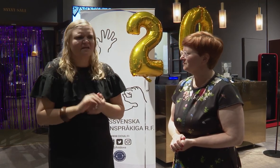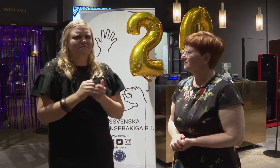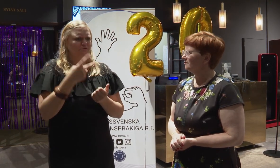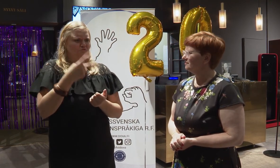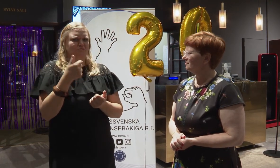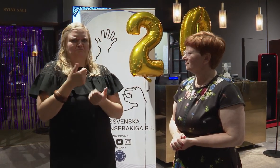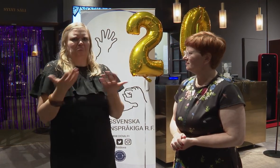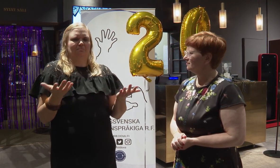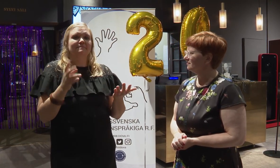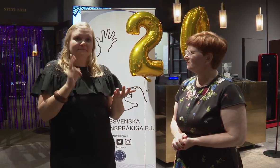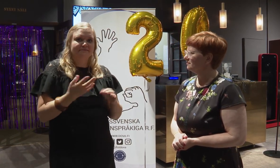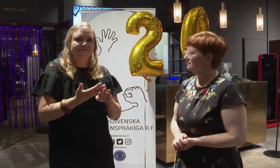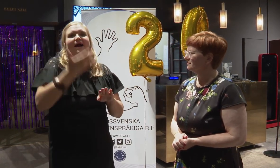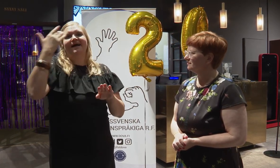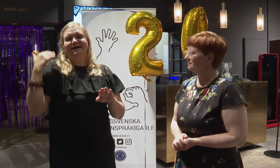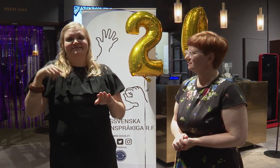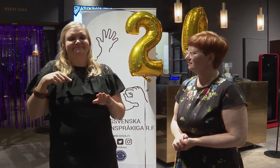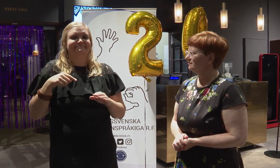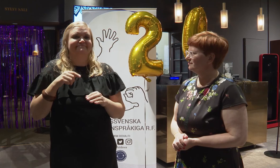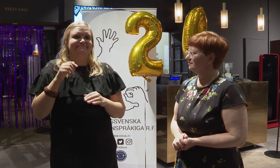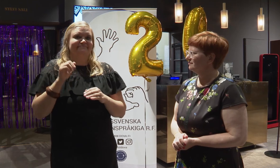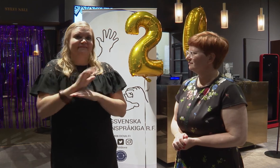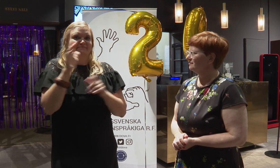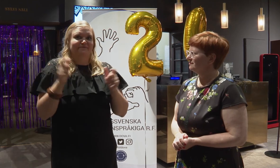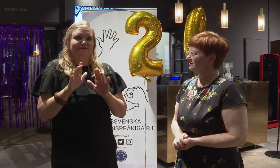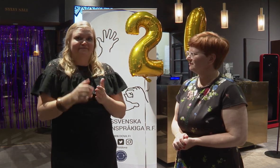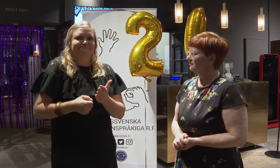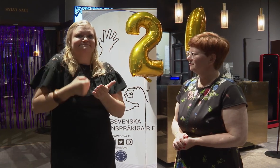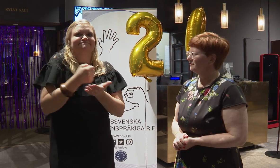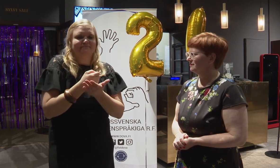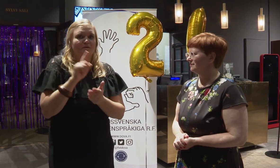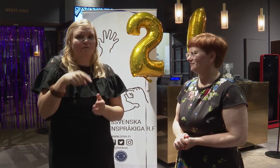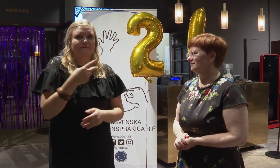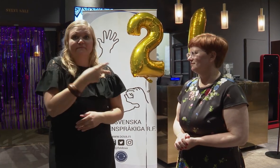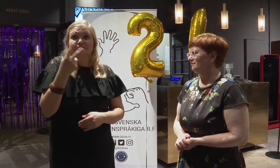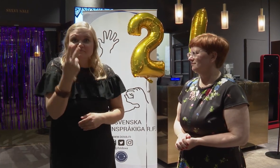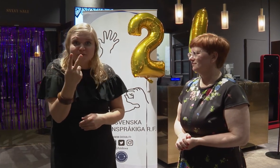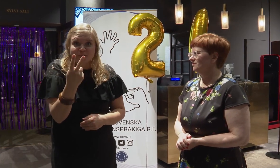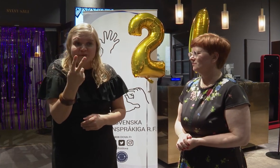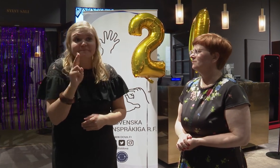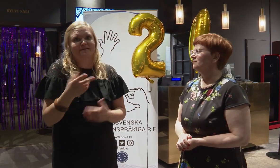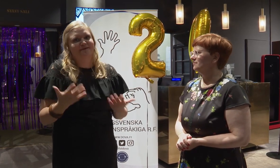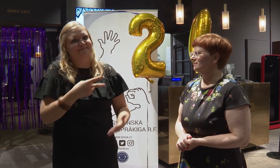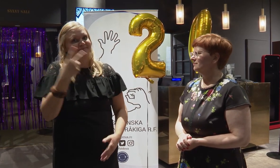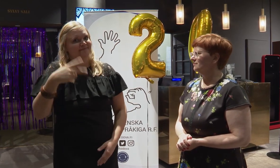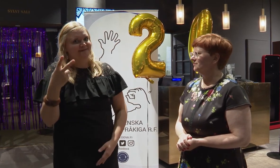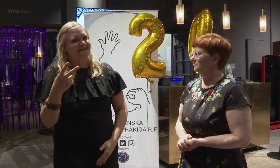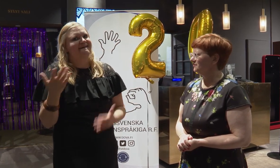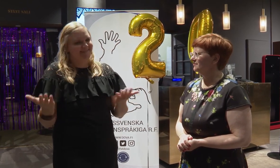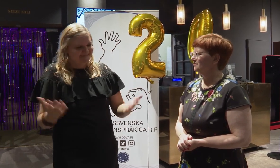FST perustettiin siis vuonna 2002, ja näin ollen 20 vuotta tulee nyt täyteen.